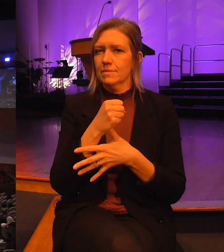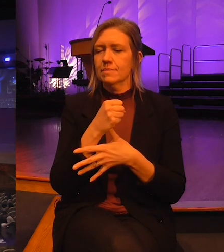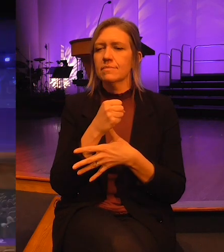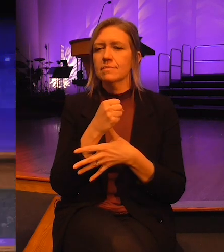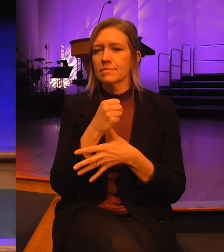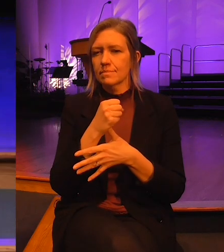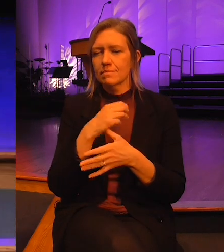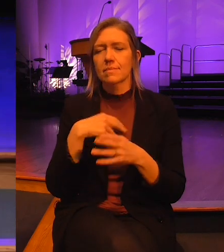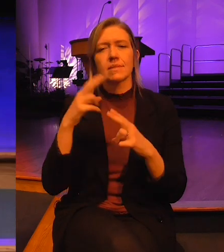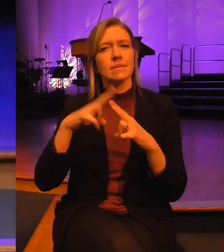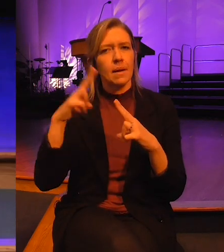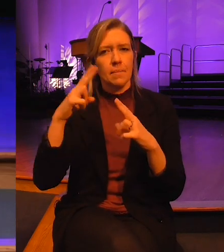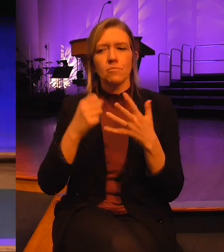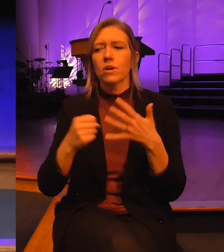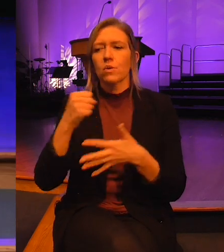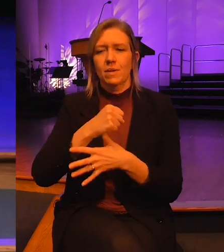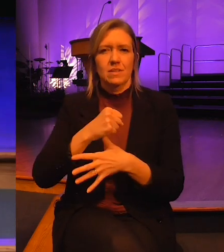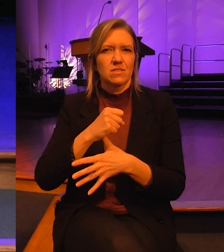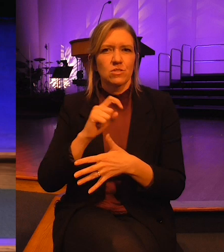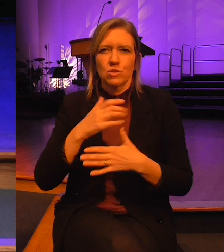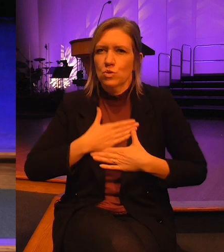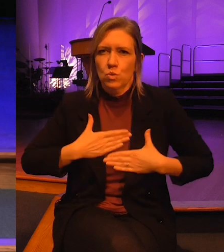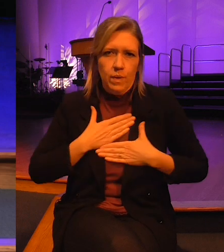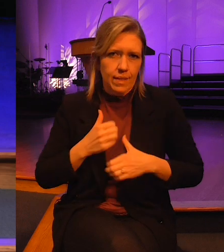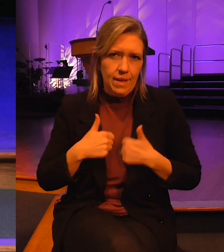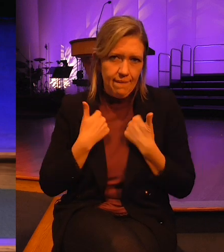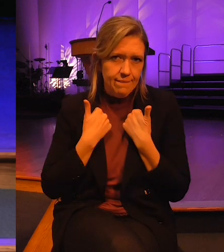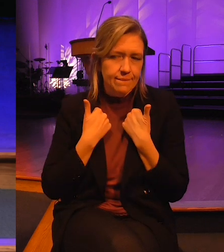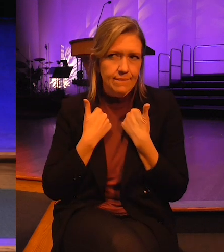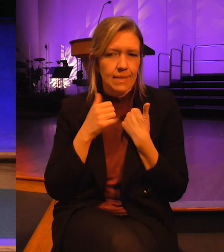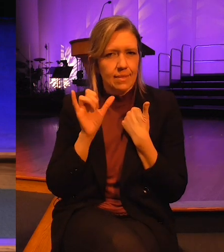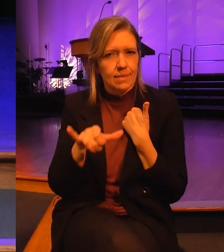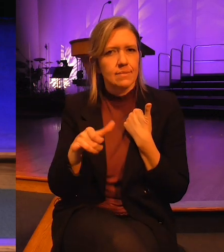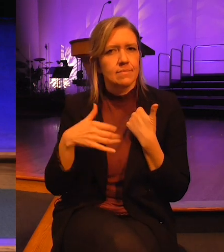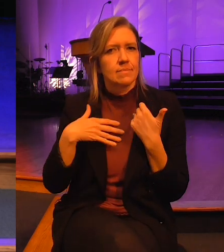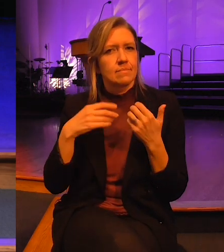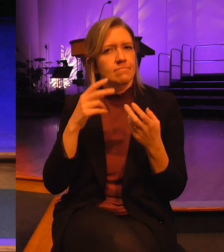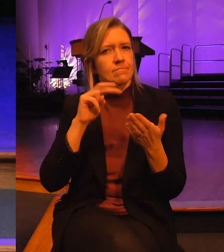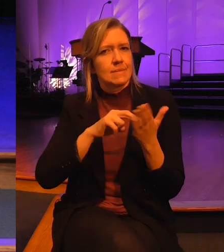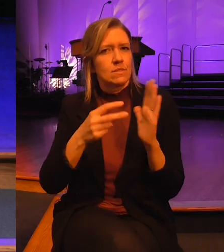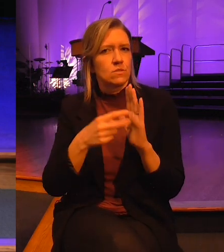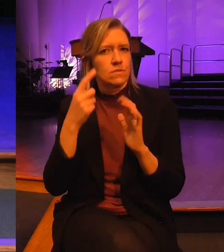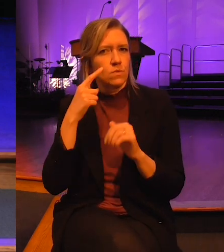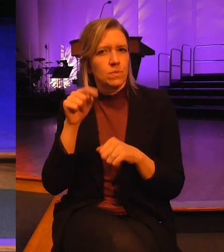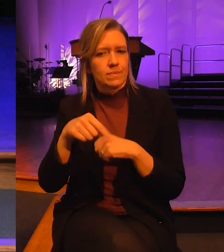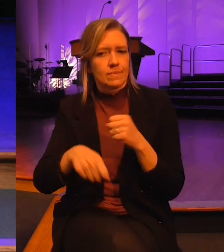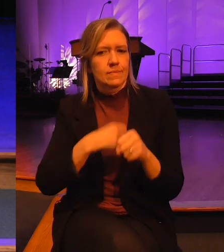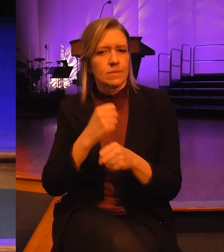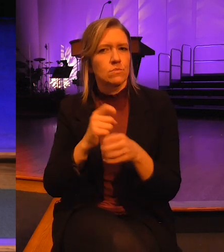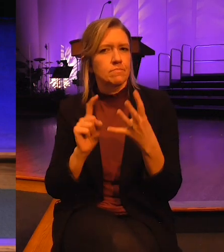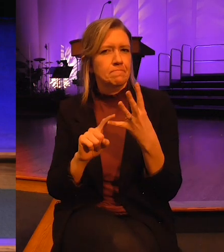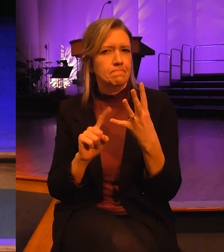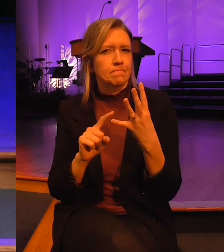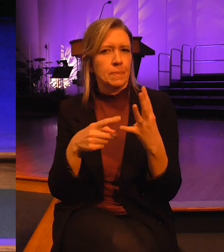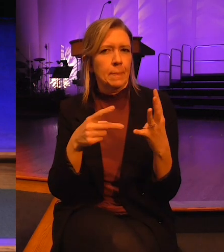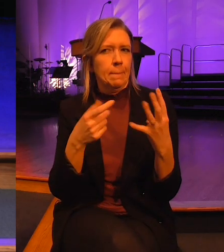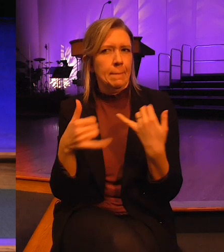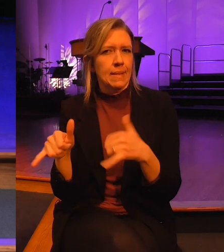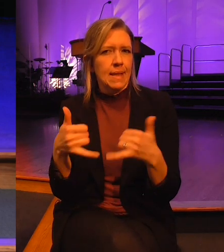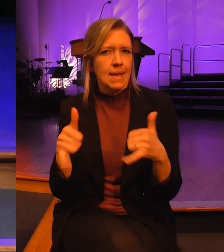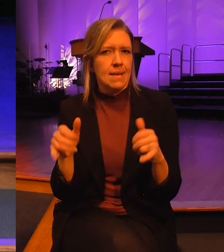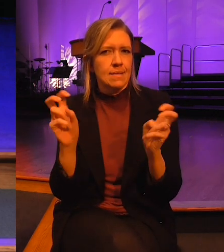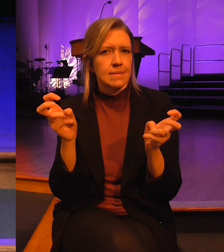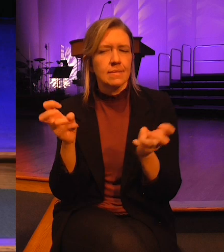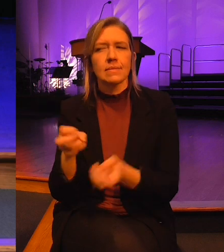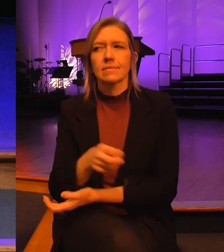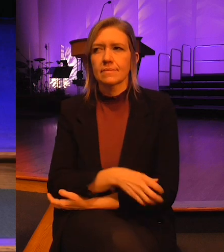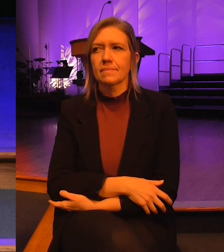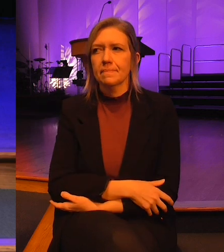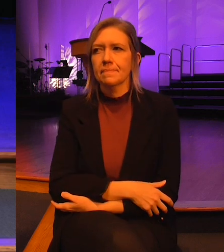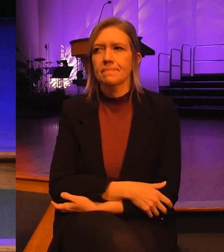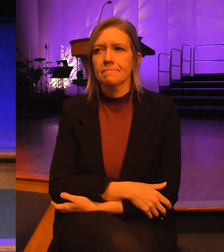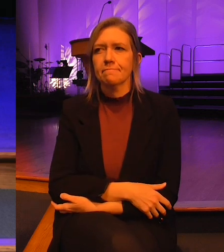prioridad número uno y una vez que tengas simplemente